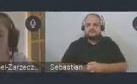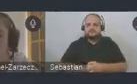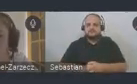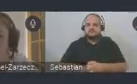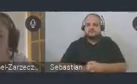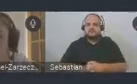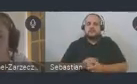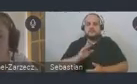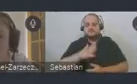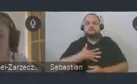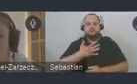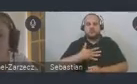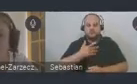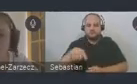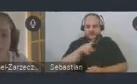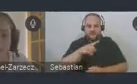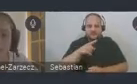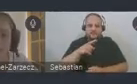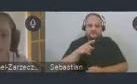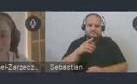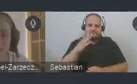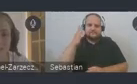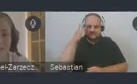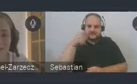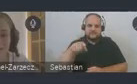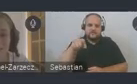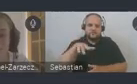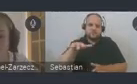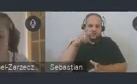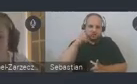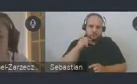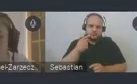Tak jak przypuszczam, wielu spośród was, którzy tutaj dzisiaj jesteście,